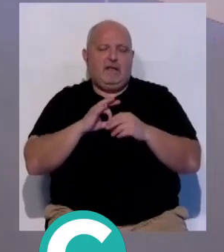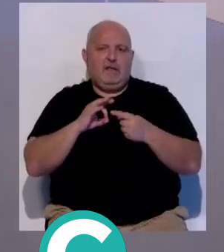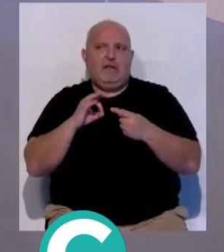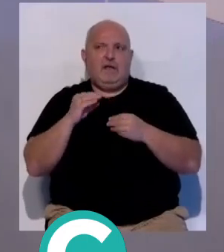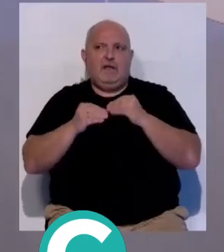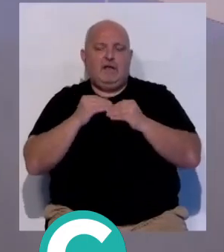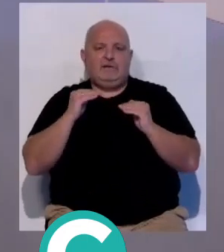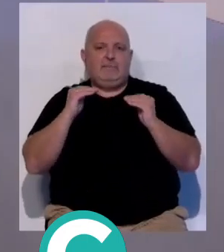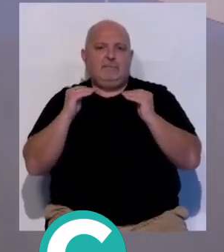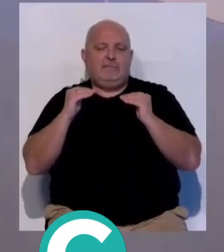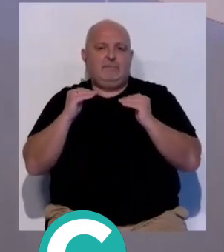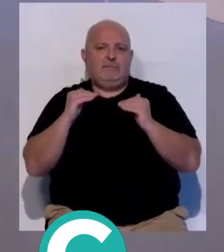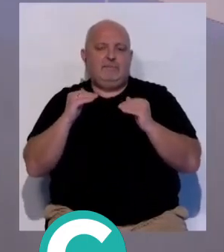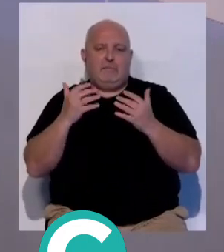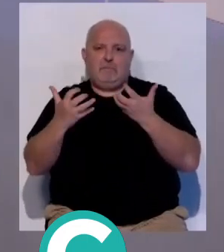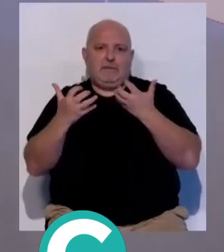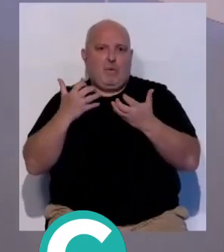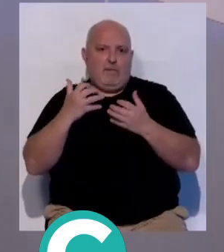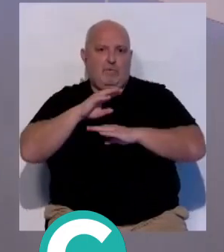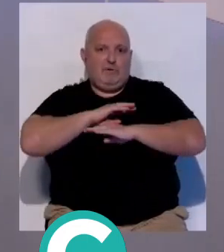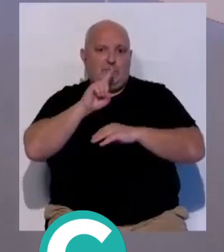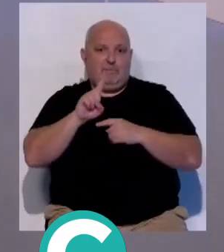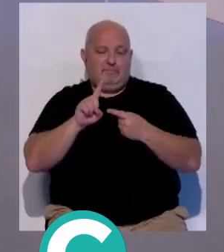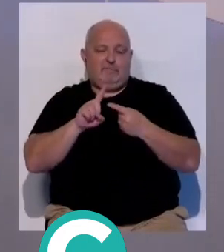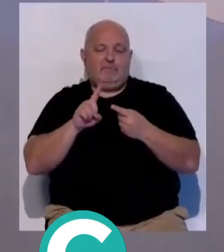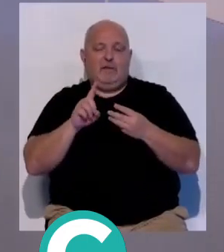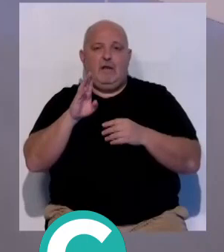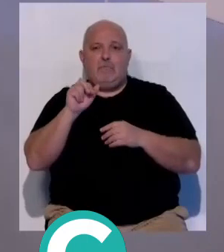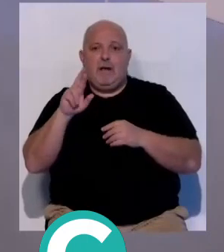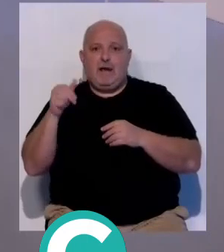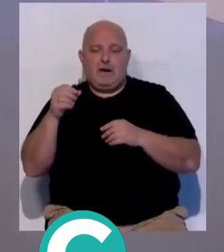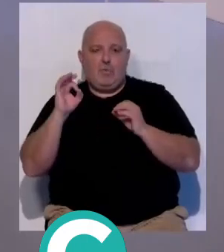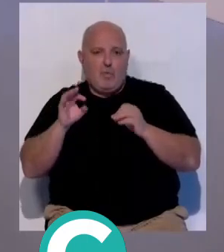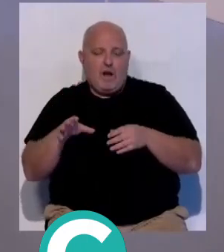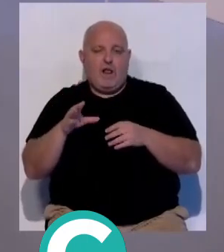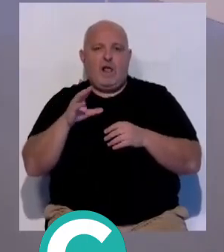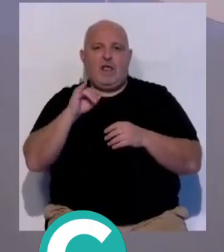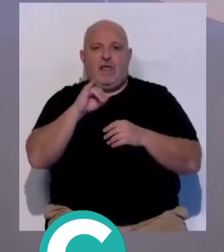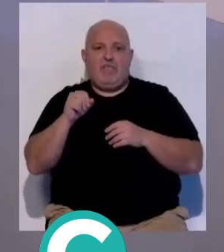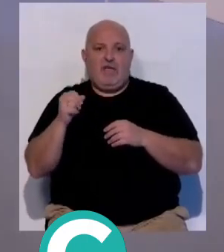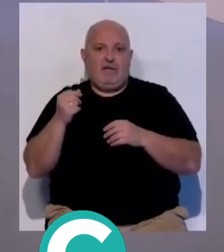está haciendo una temporada Conan espectacular Rubén Parra Lo mismo con isacarse Lenin O sea